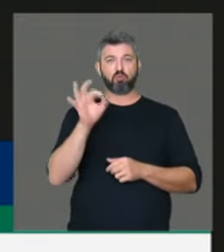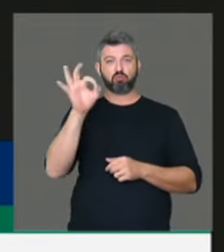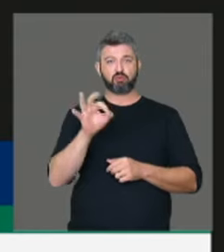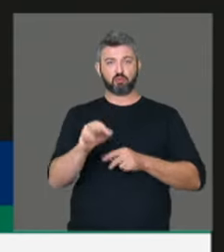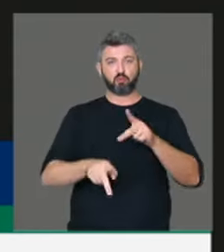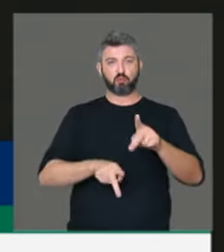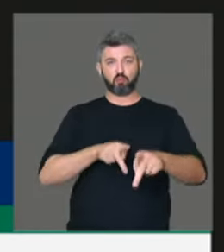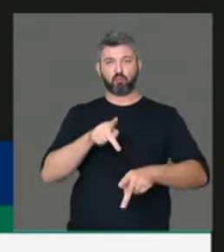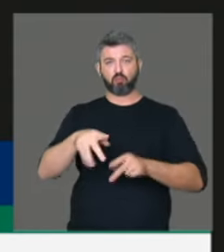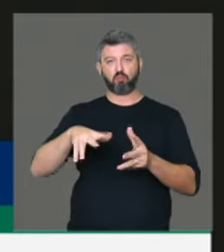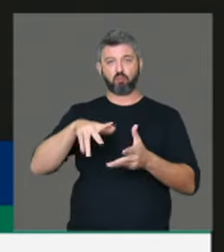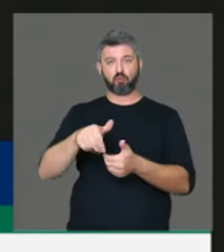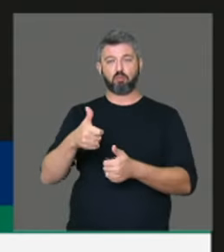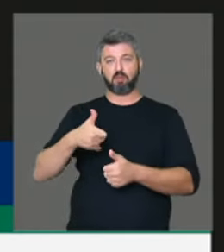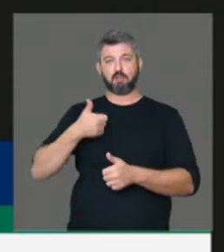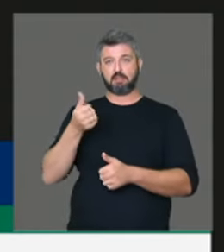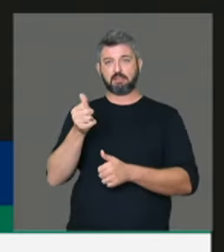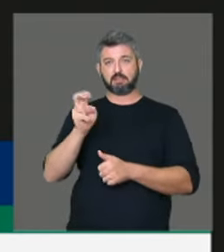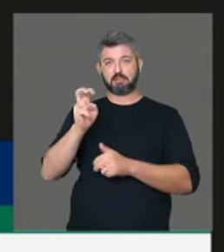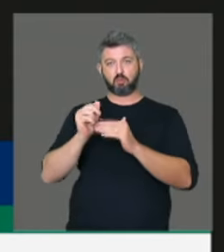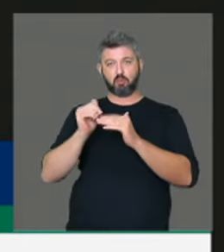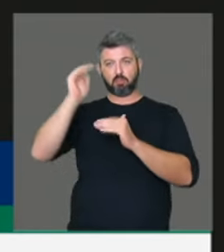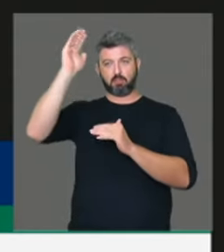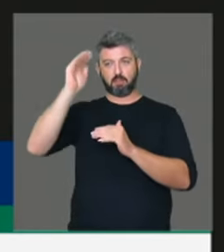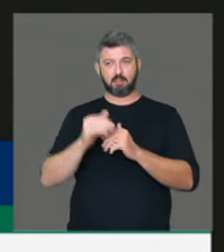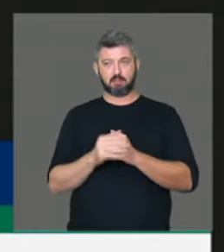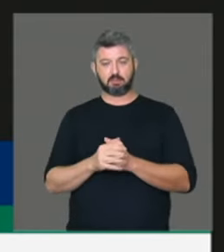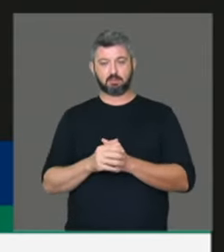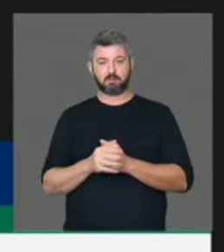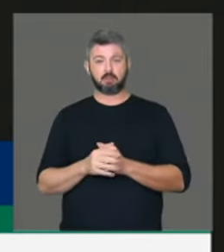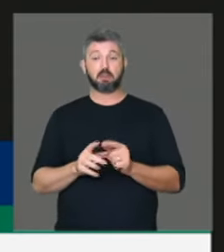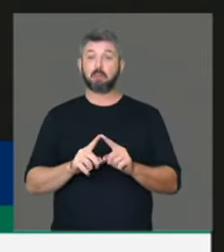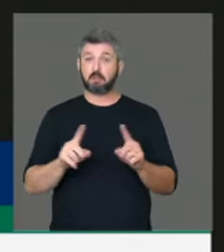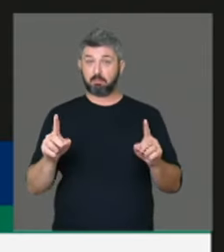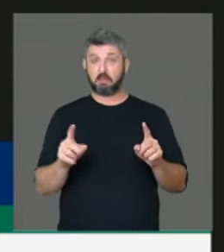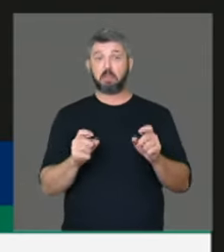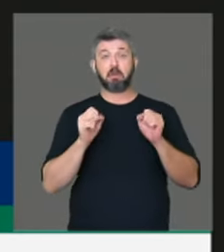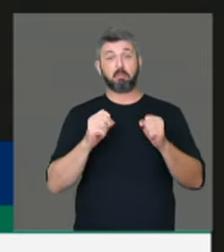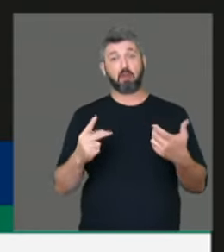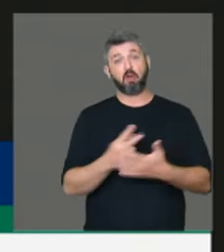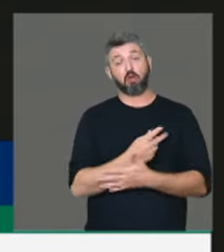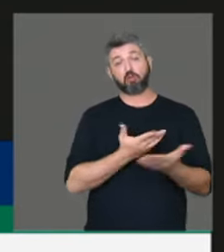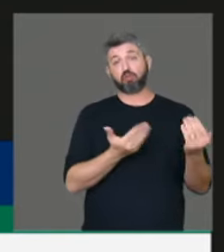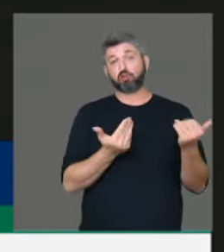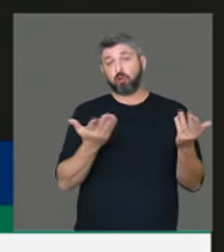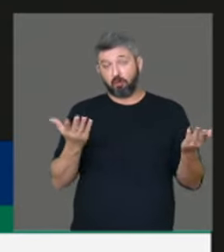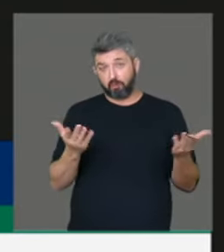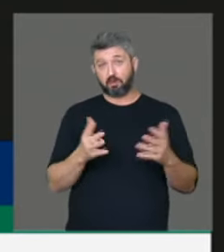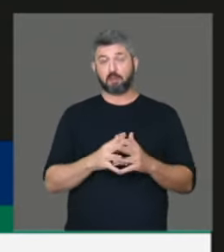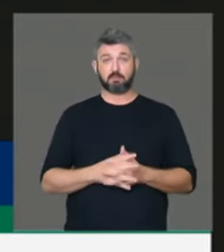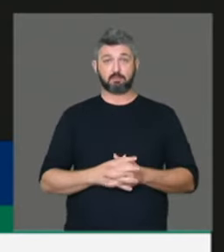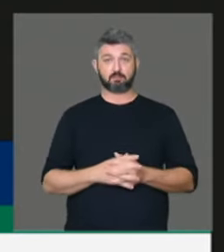DE 1% DA POPULAÇÃO CIMA A DE 65 ANOS DE IDADE, MAS TAMBÉM PODE ACOMETER PESSOAS JOVENS. E A ESTIMATIVA É QUE MAIS DE DEZ MILHÕES DE PESSOAS COM PARKINSON NO MUNDO E AQUI NO